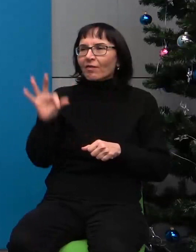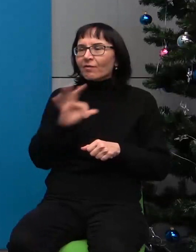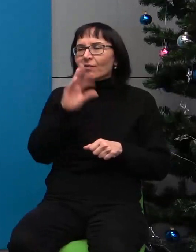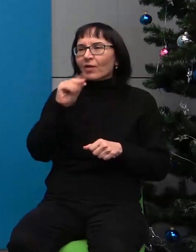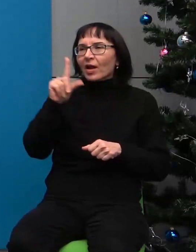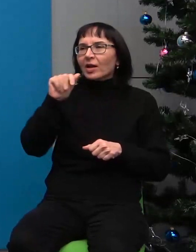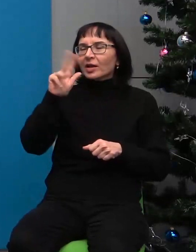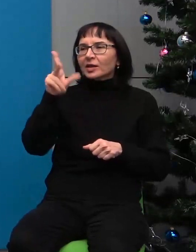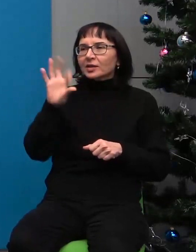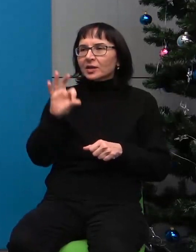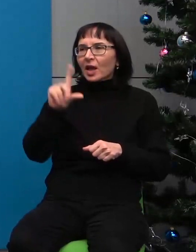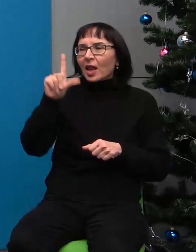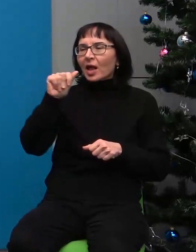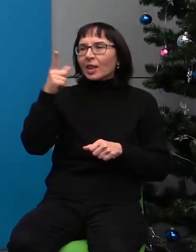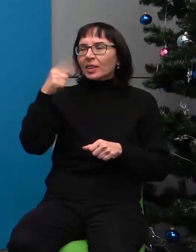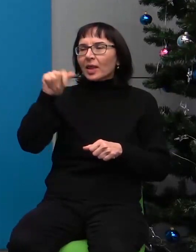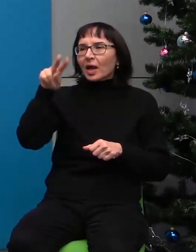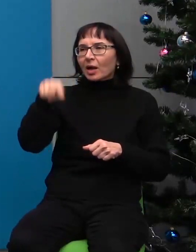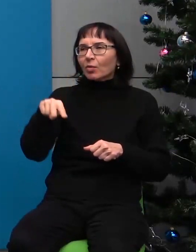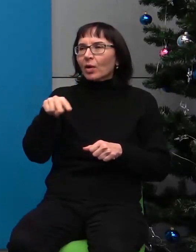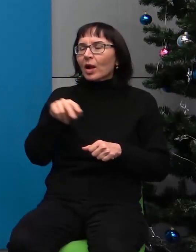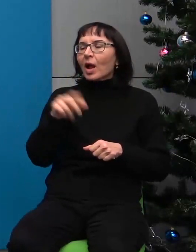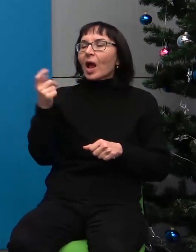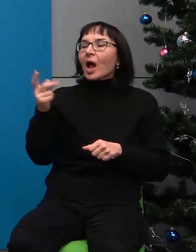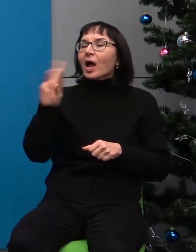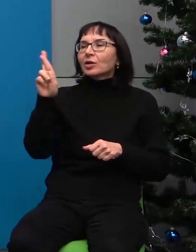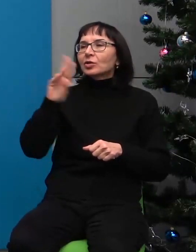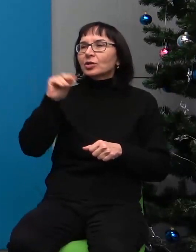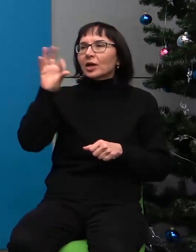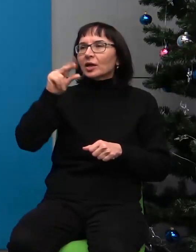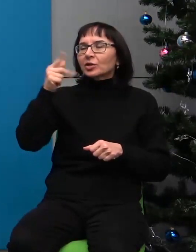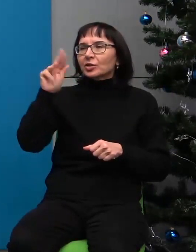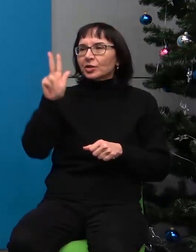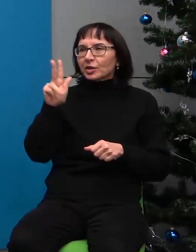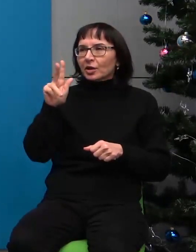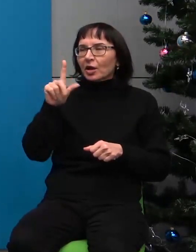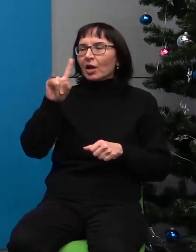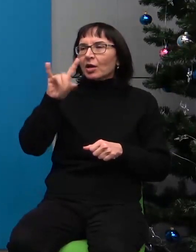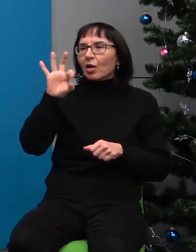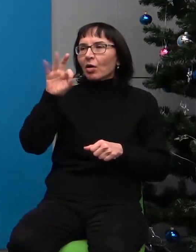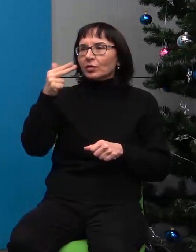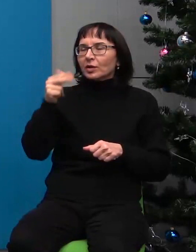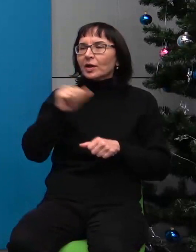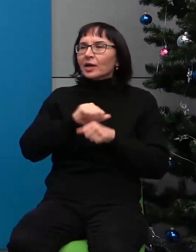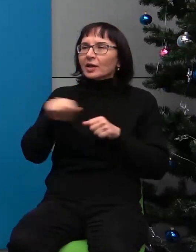A propos Feliksa Landau, a odnośnie do Rzeźnika z Leonu, jest kilka filmów dokumentalnych, takich krótszych,